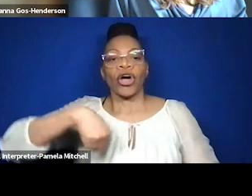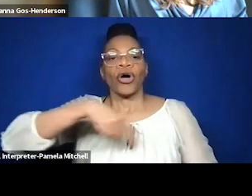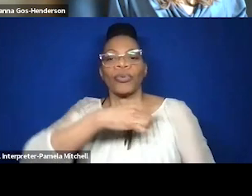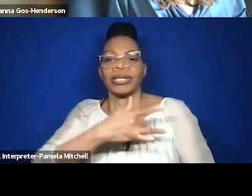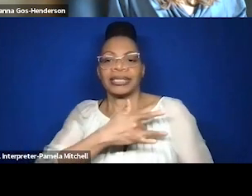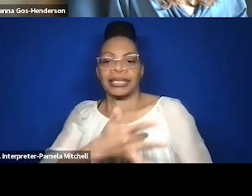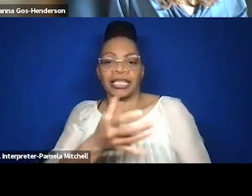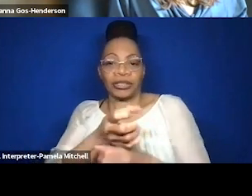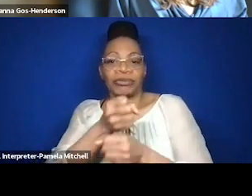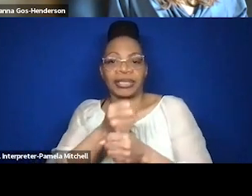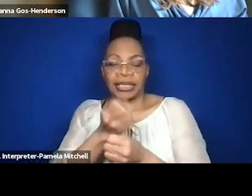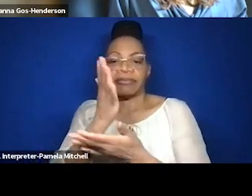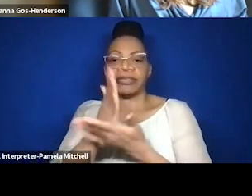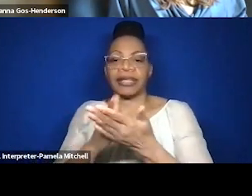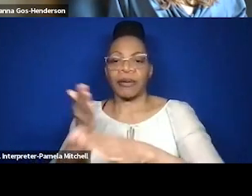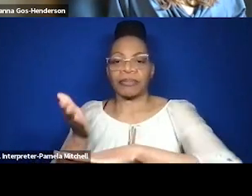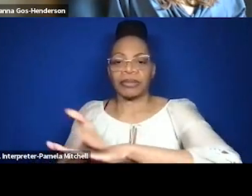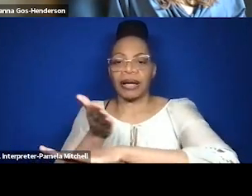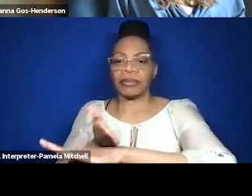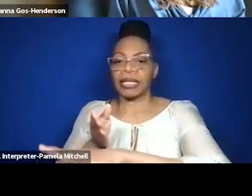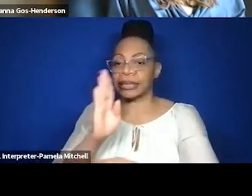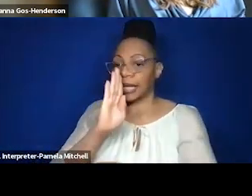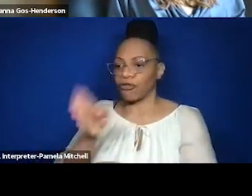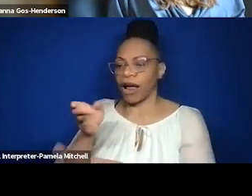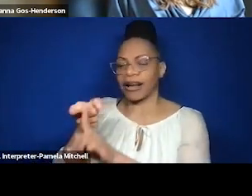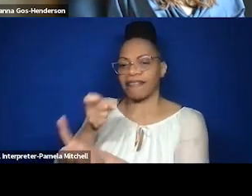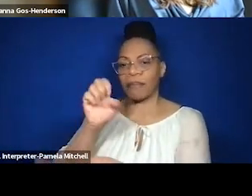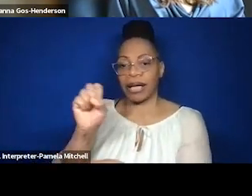de estos actualizaciones directamente de la SSA. Hay una página para defensores.